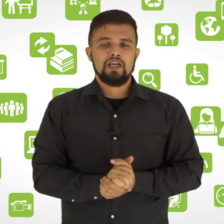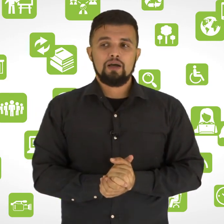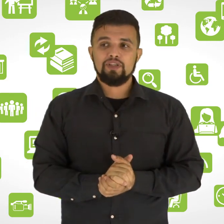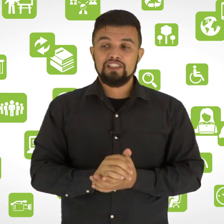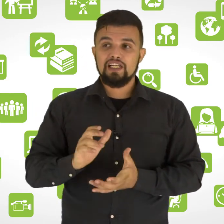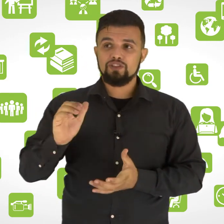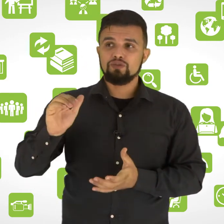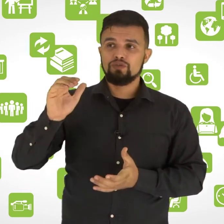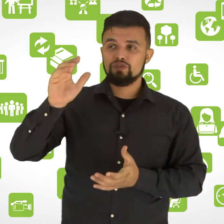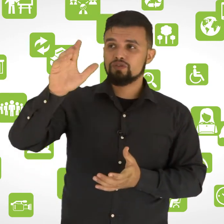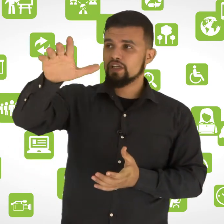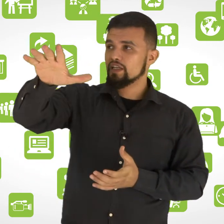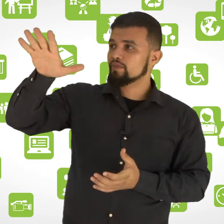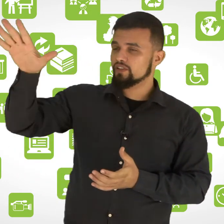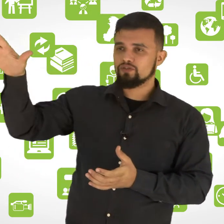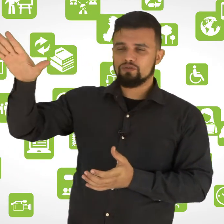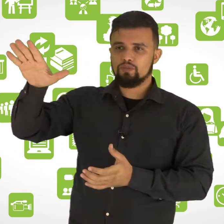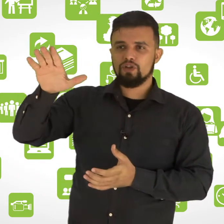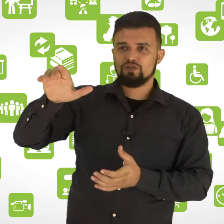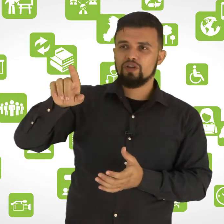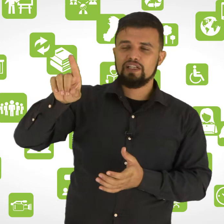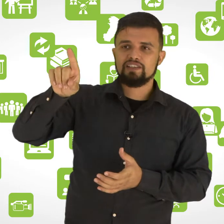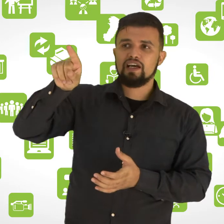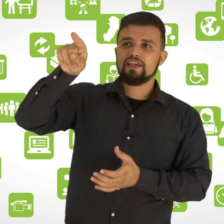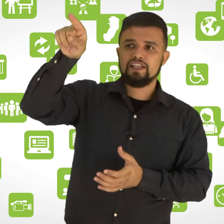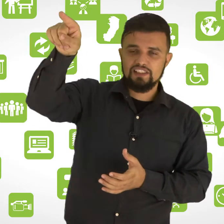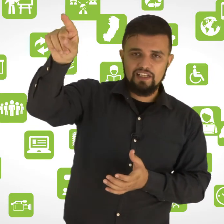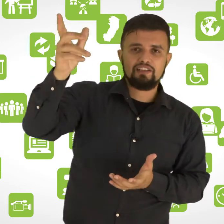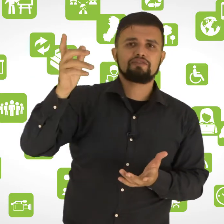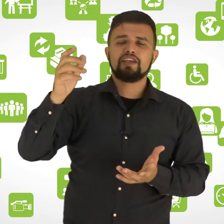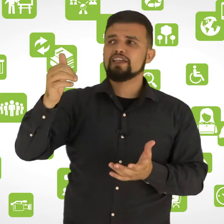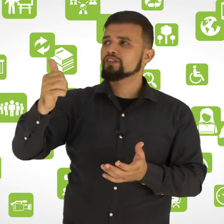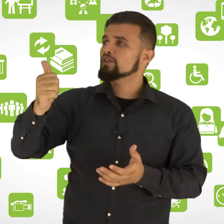Apesar de os elementos, eu posso localizar "Ahh, a igreja lá da frente",